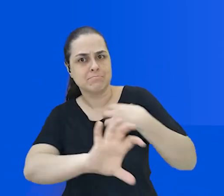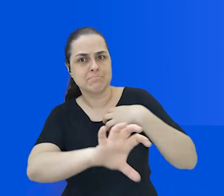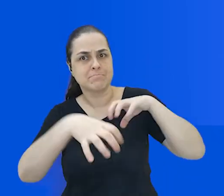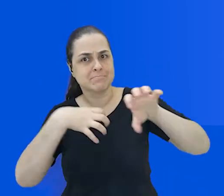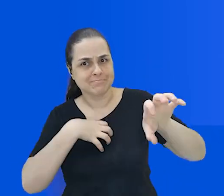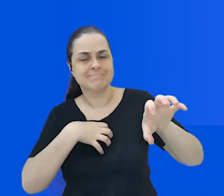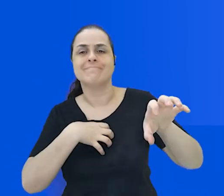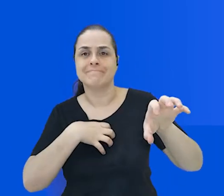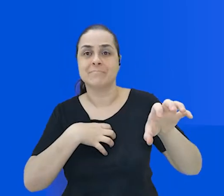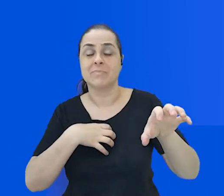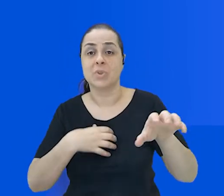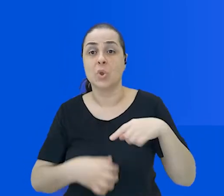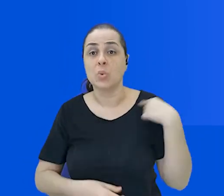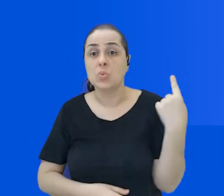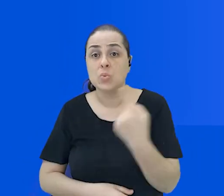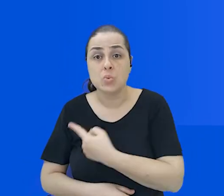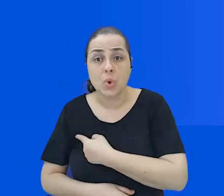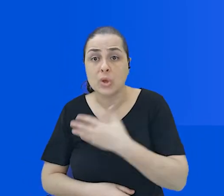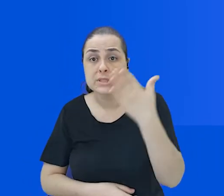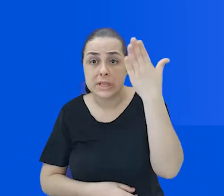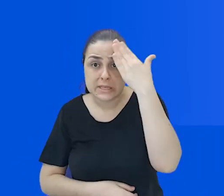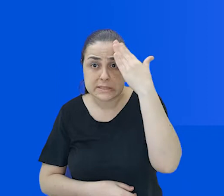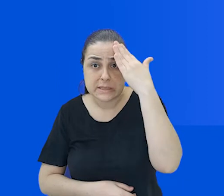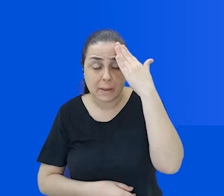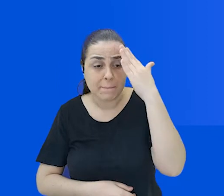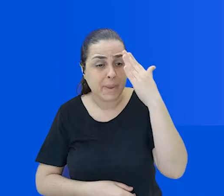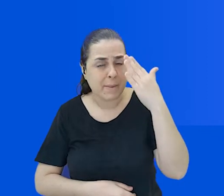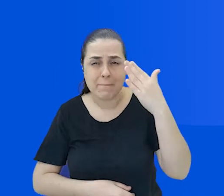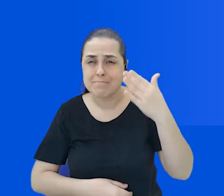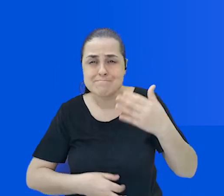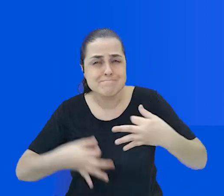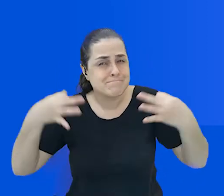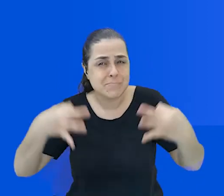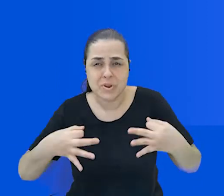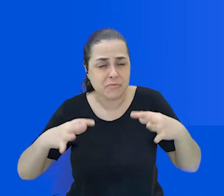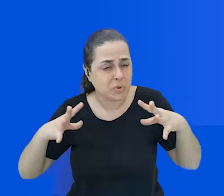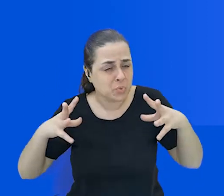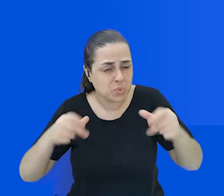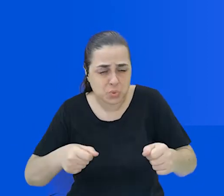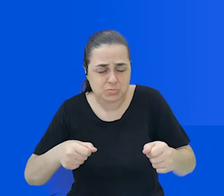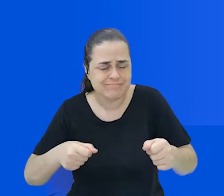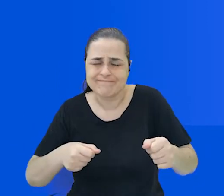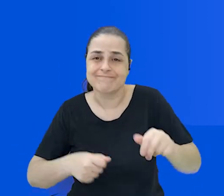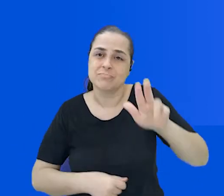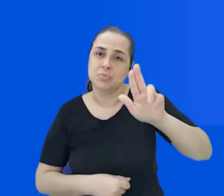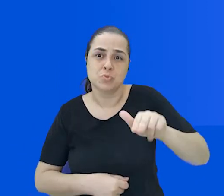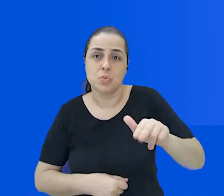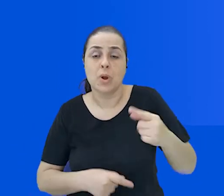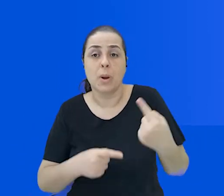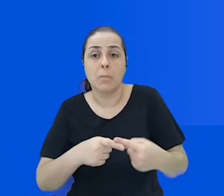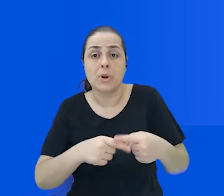A gente nunca vai saber exatamente, o que aquele(a) outro(a) sente. A gente nunca vai viver na pele